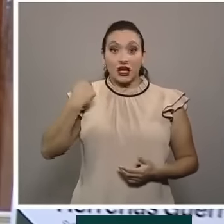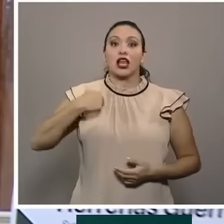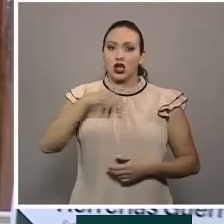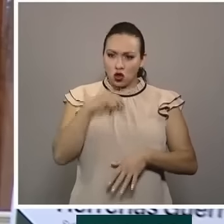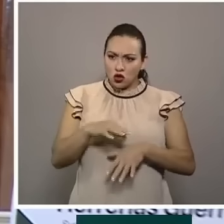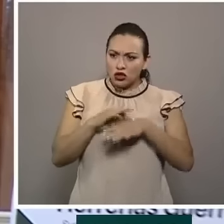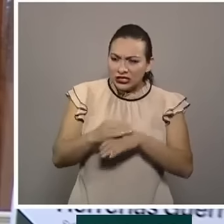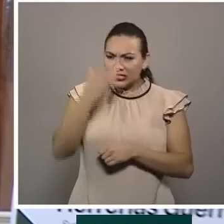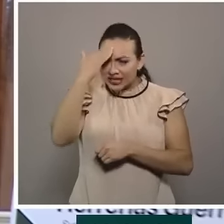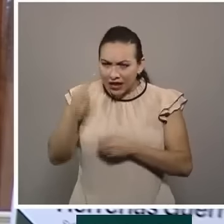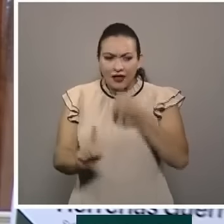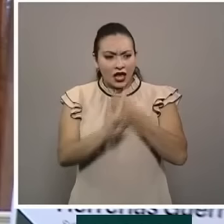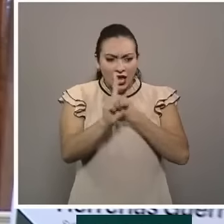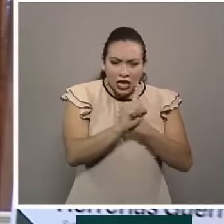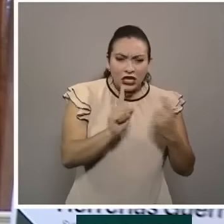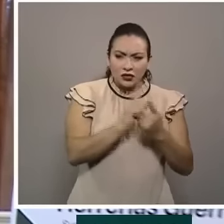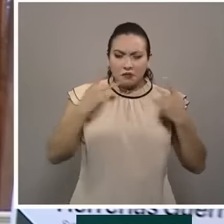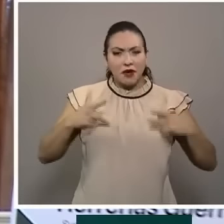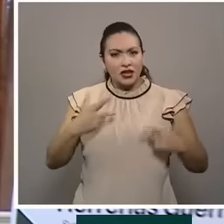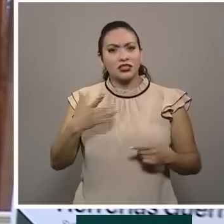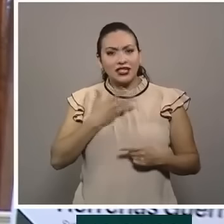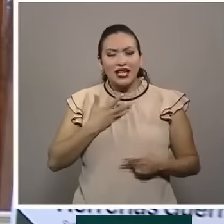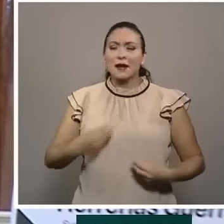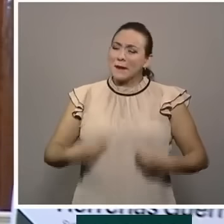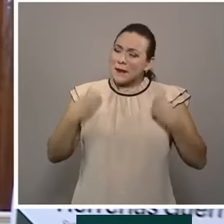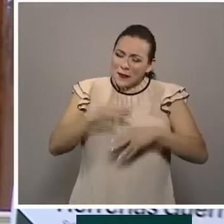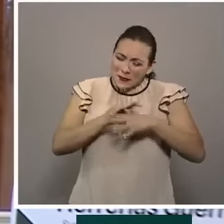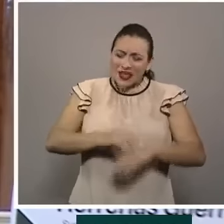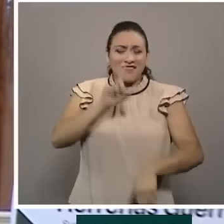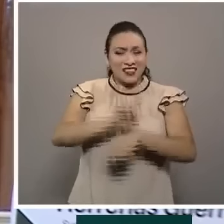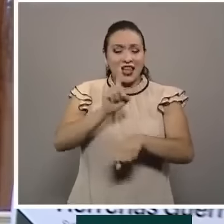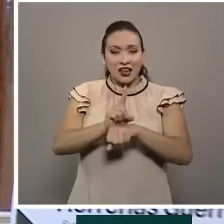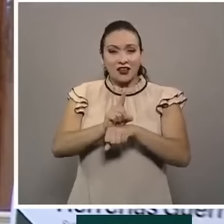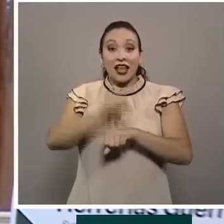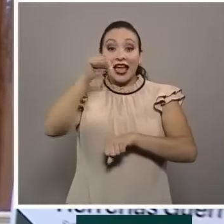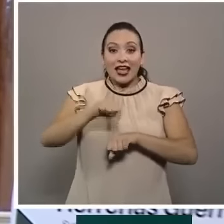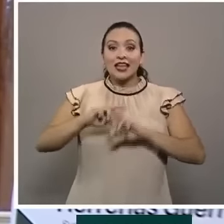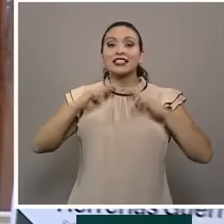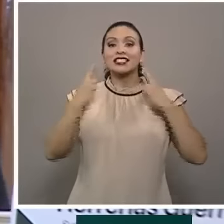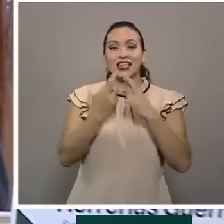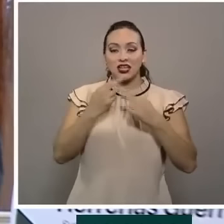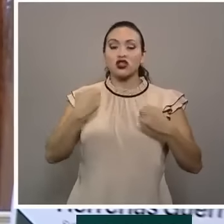enfrenta la ciudadanía día a día, destaquemos estas sesiones itinerantes de la Suprema Corte